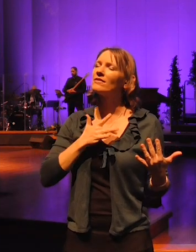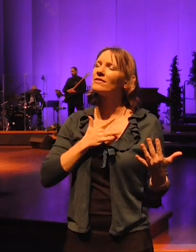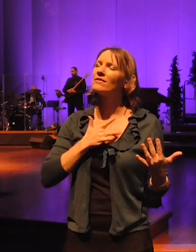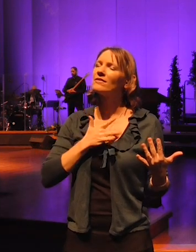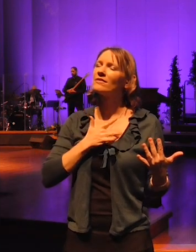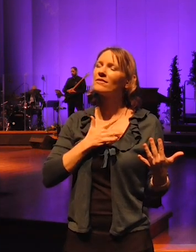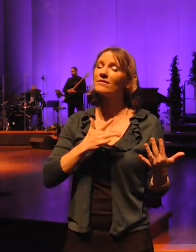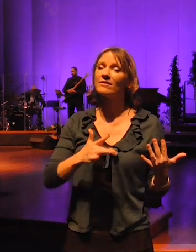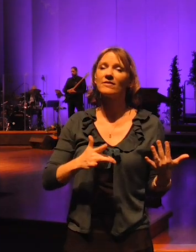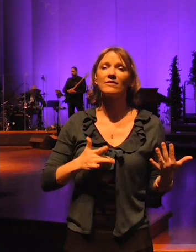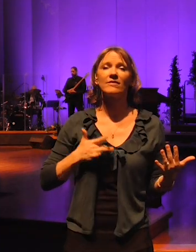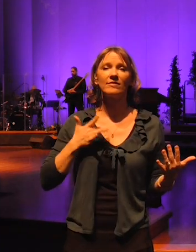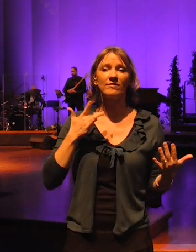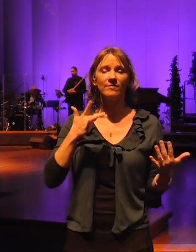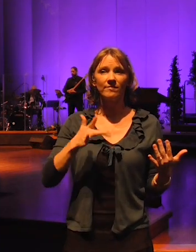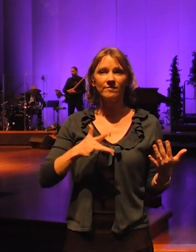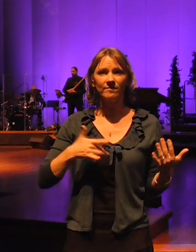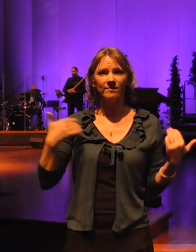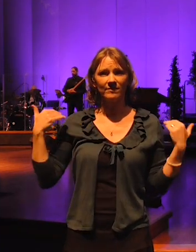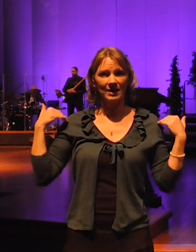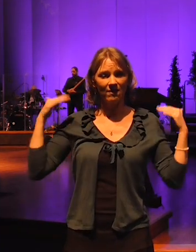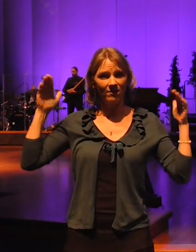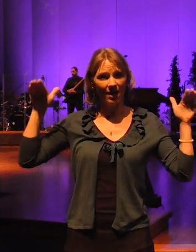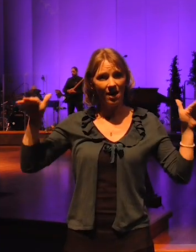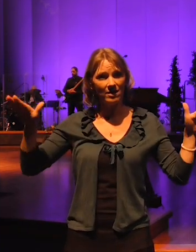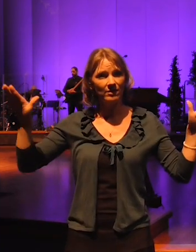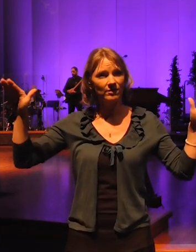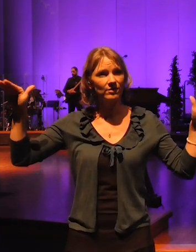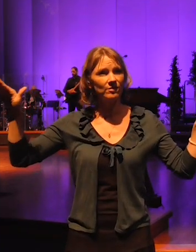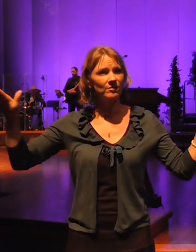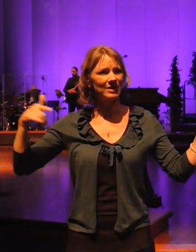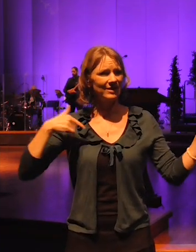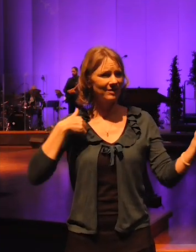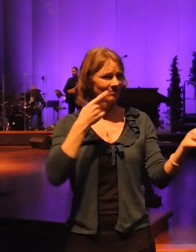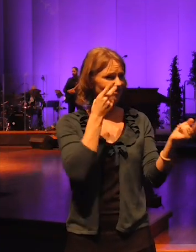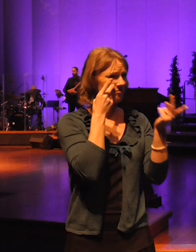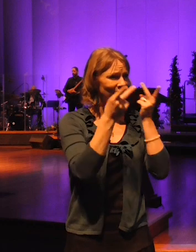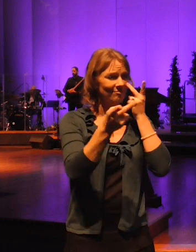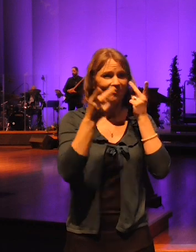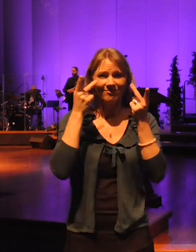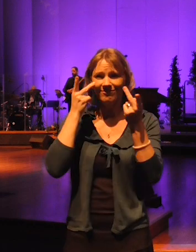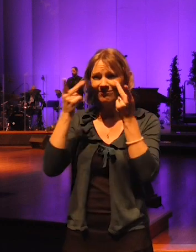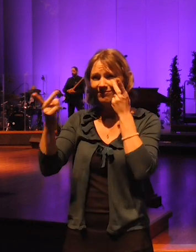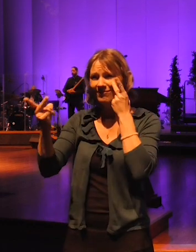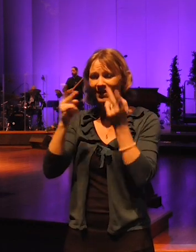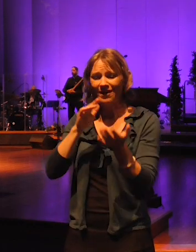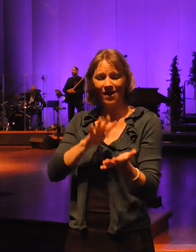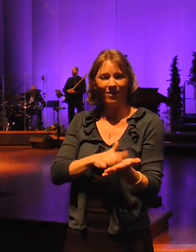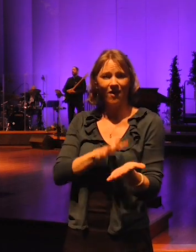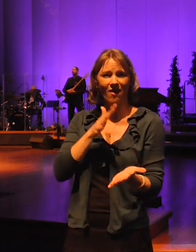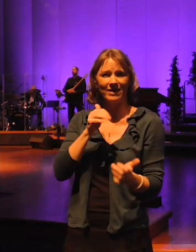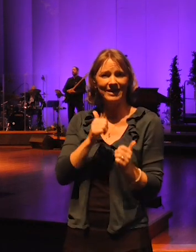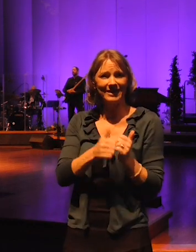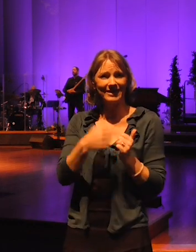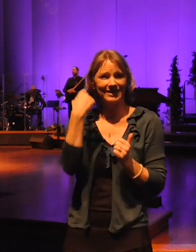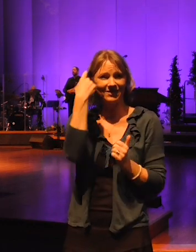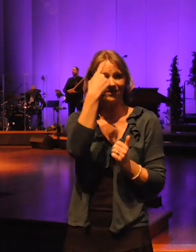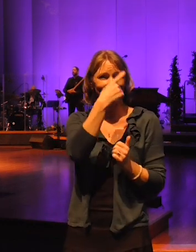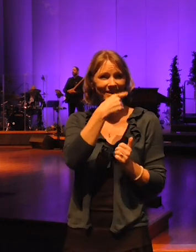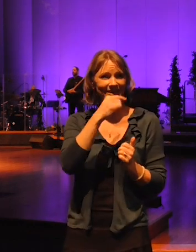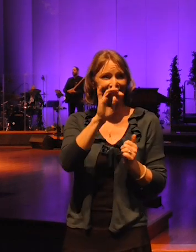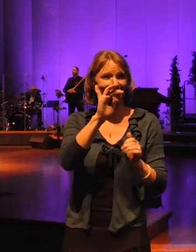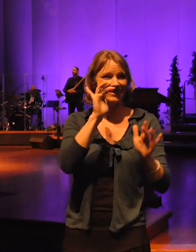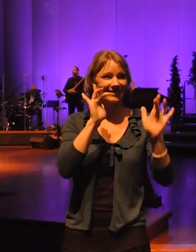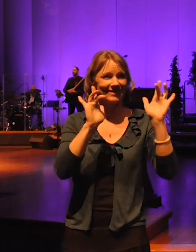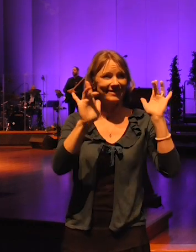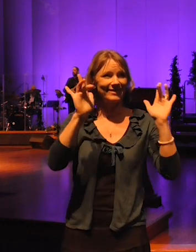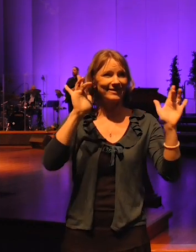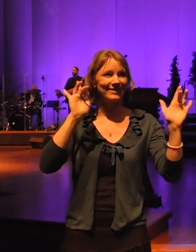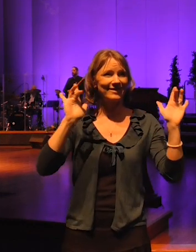puedo escuchar el roce de las alas de los ángeles veo gloria en cada rostro